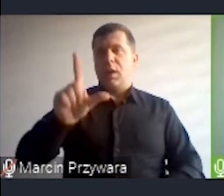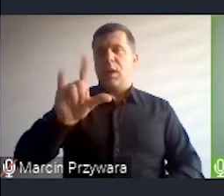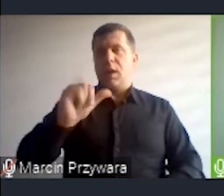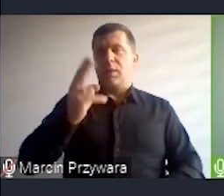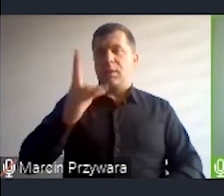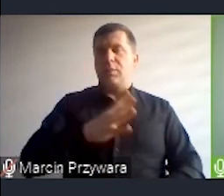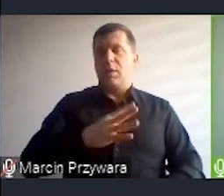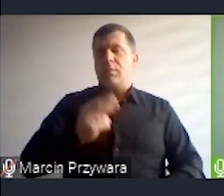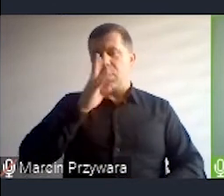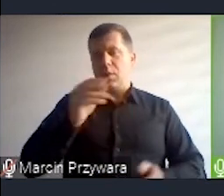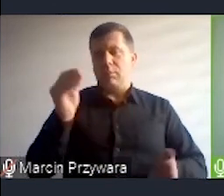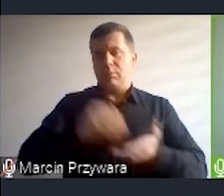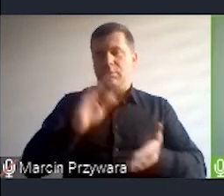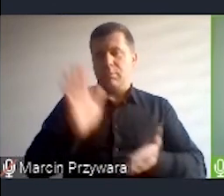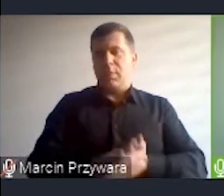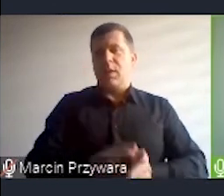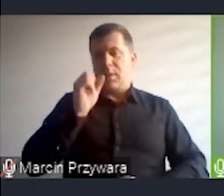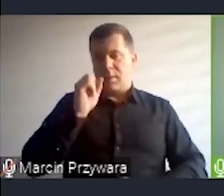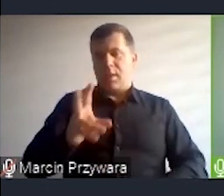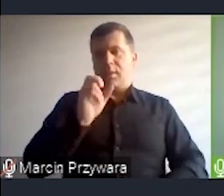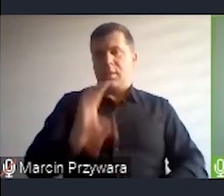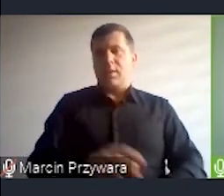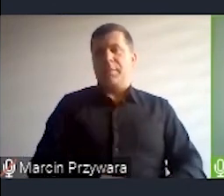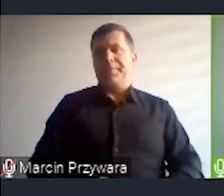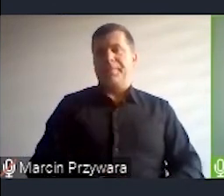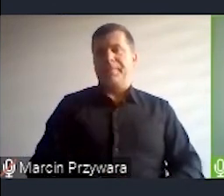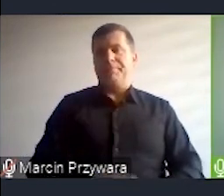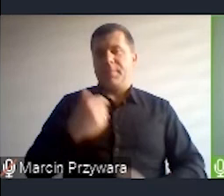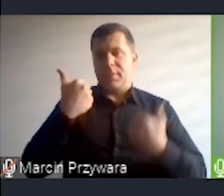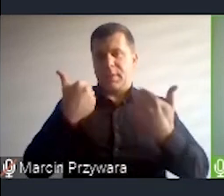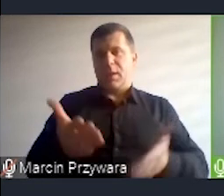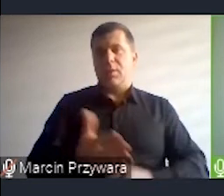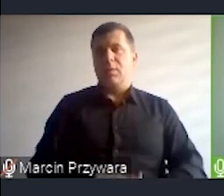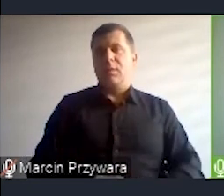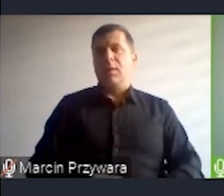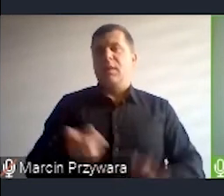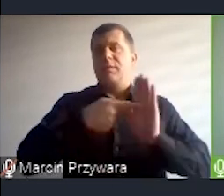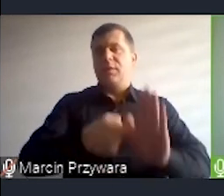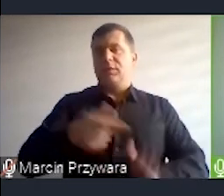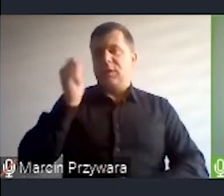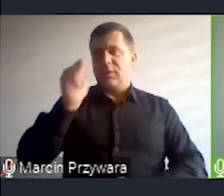Do wytycznych! Naturalnie, oczywiście. Już wrzucam wytyczne kwalifikowalności wydatków.